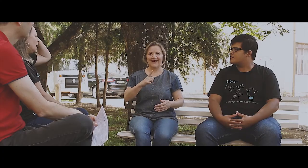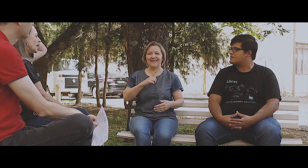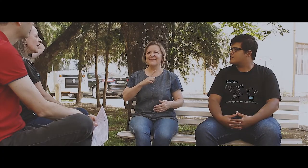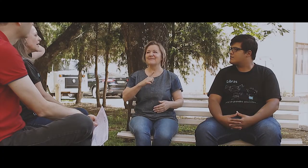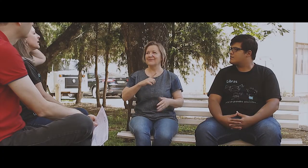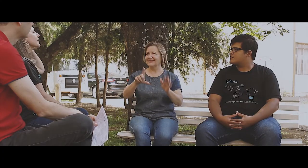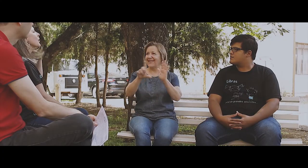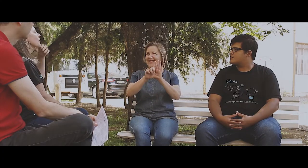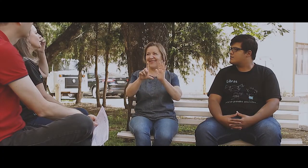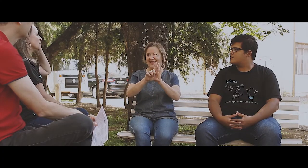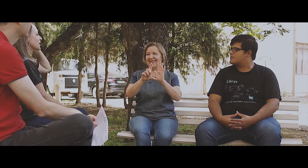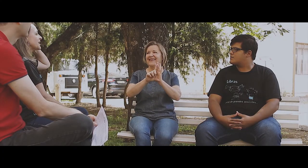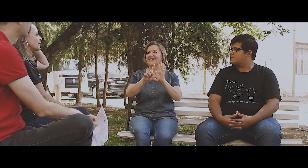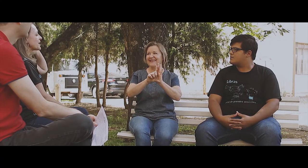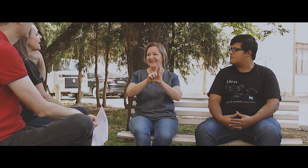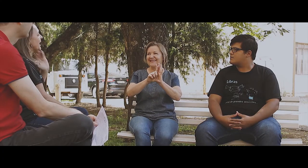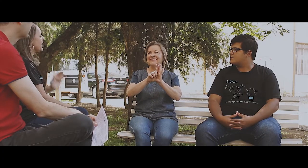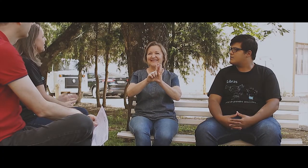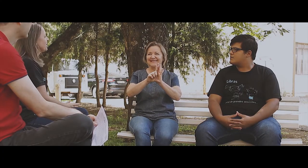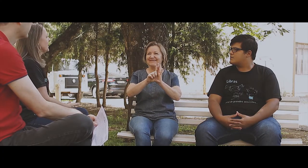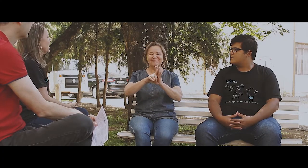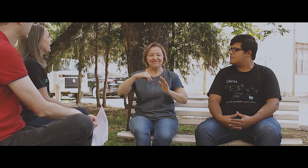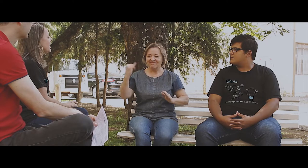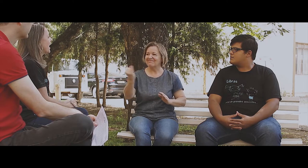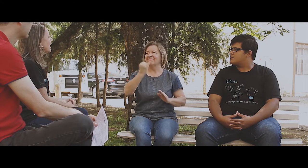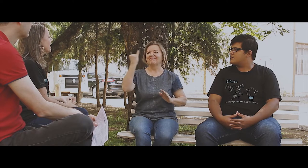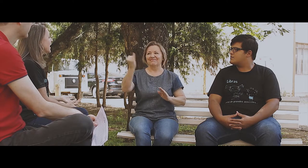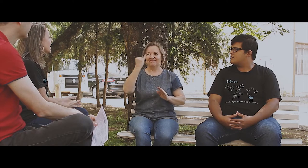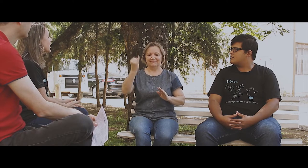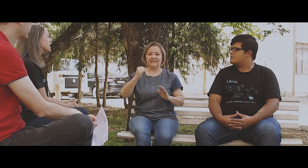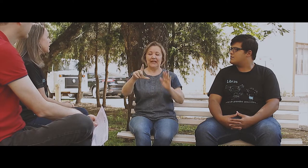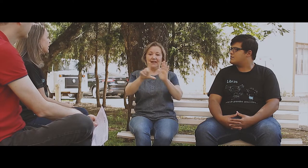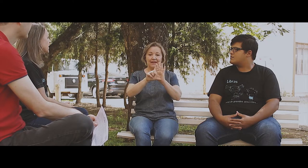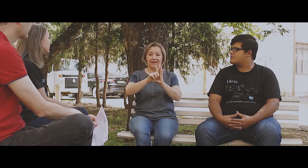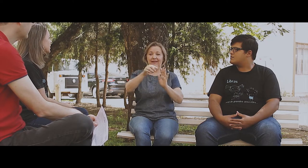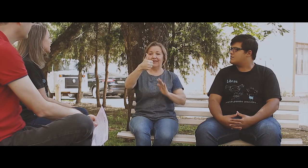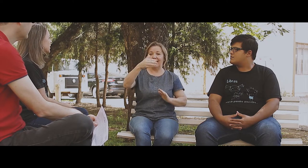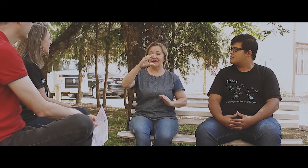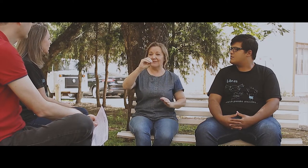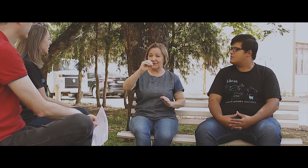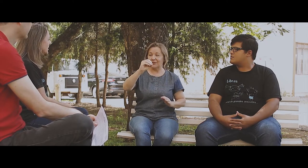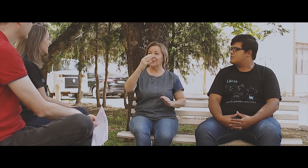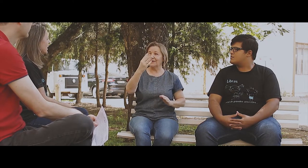Então, nós temos a lei né, a lei que é extremamente importante para nós...